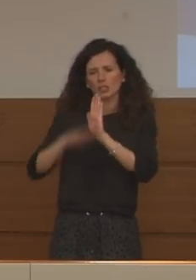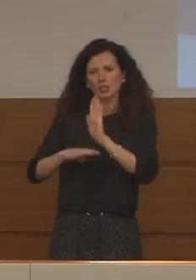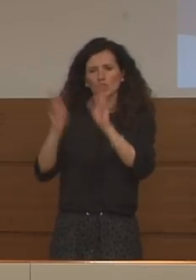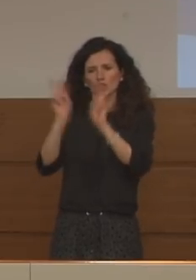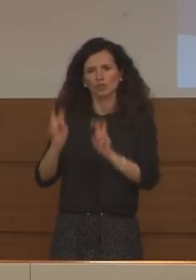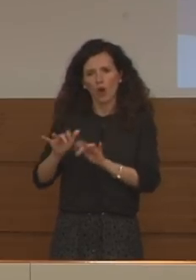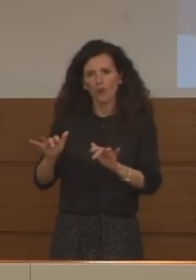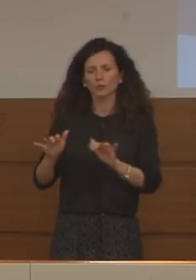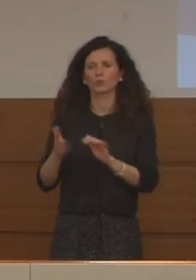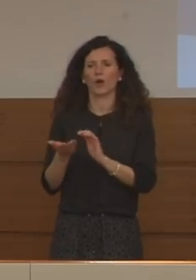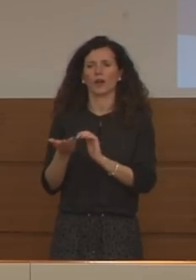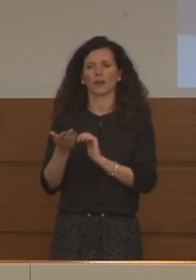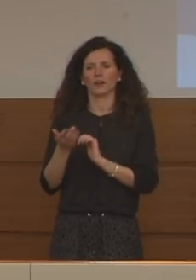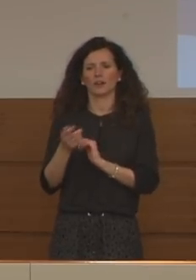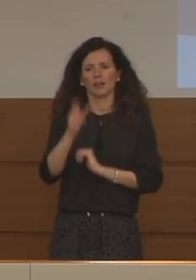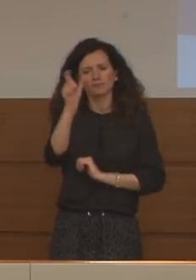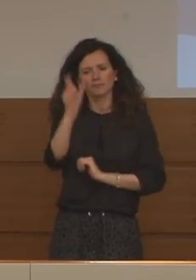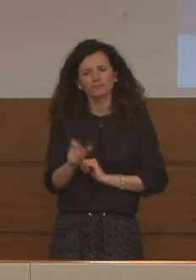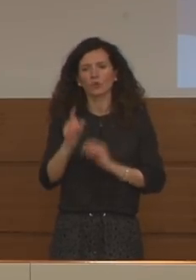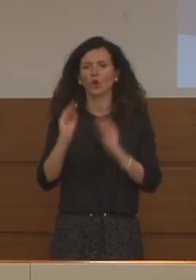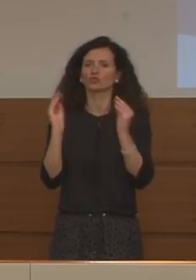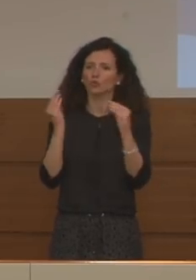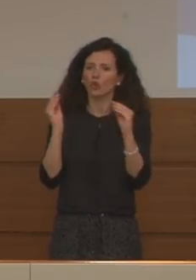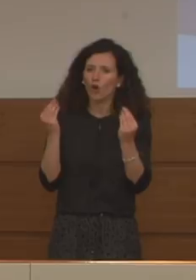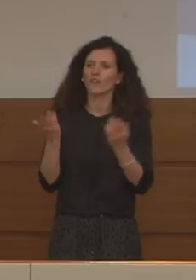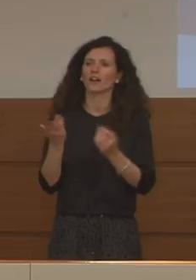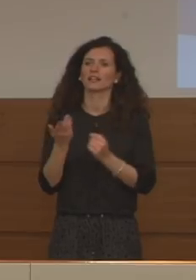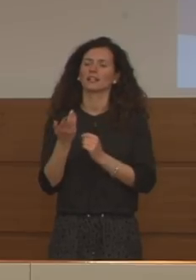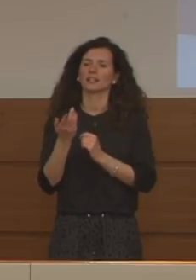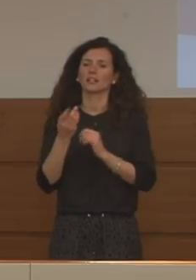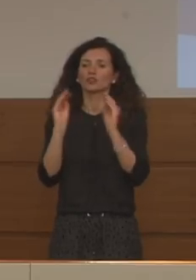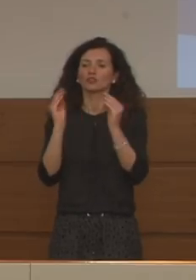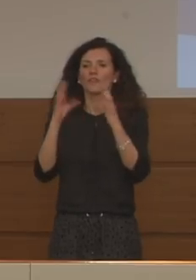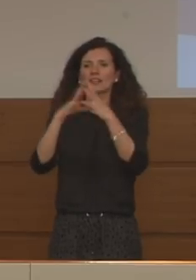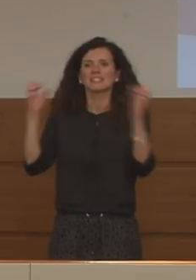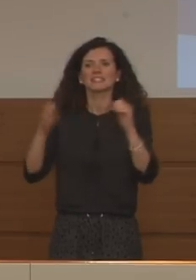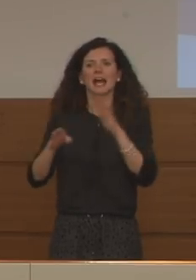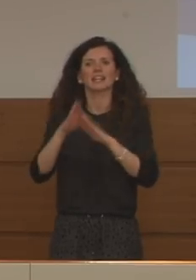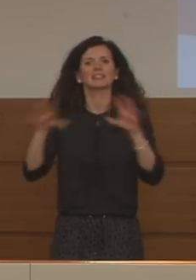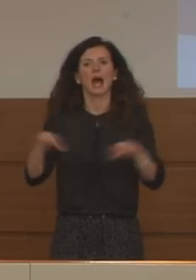certamente i nostri giovani, le nostre giovani start up su questo tipo